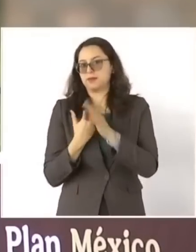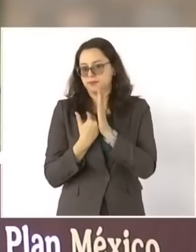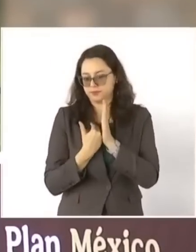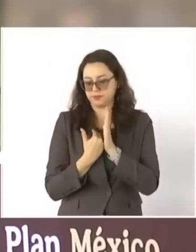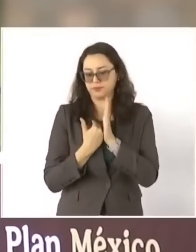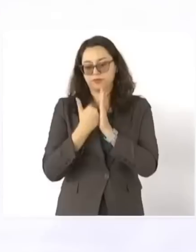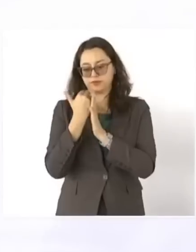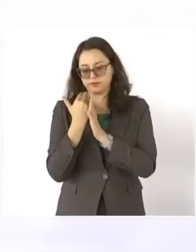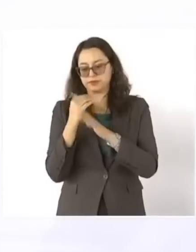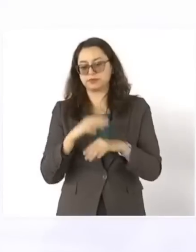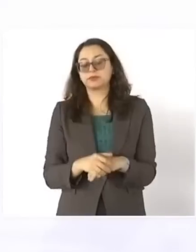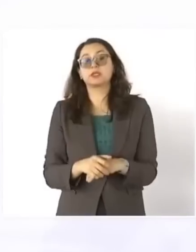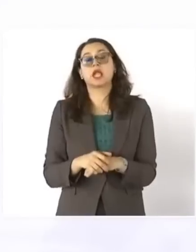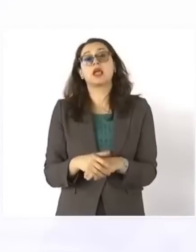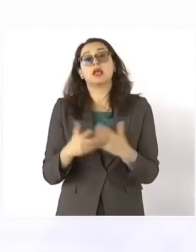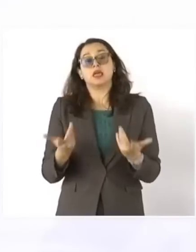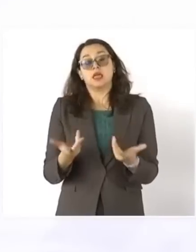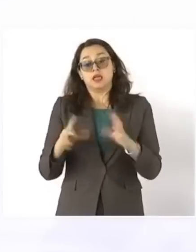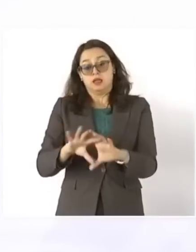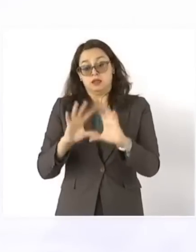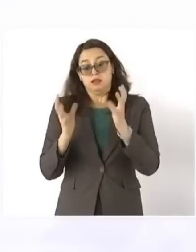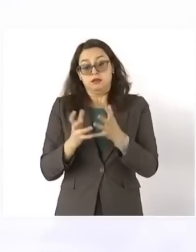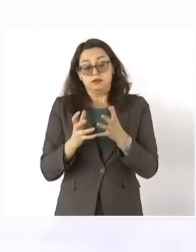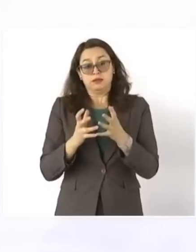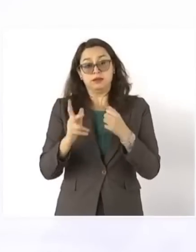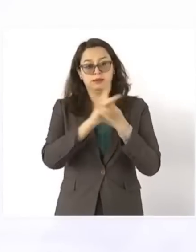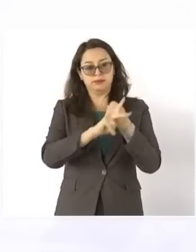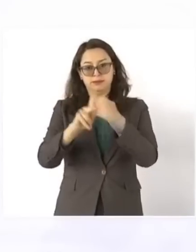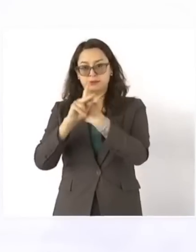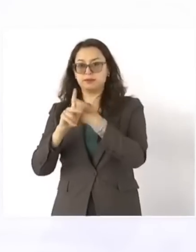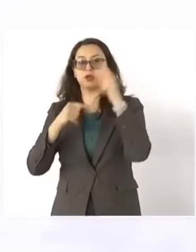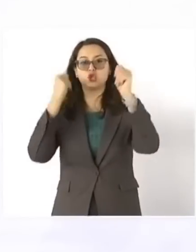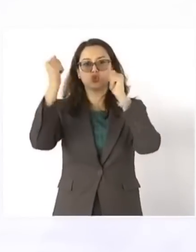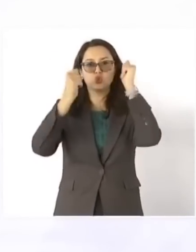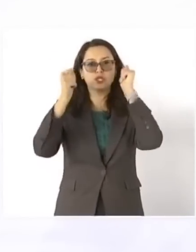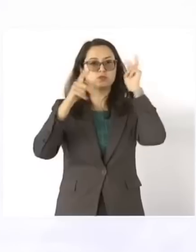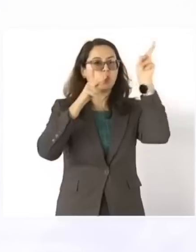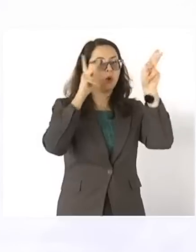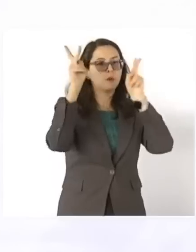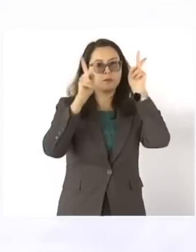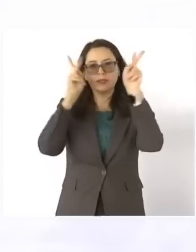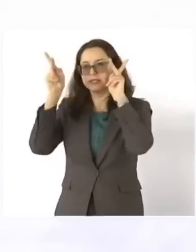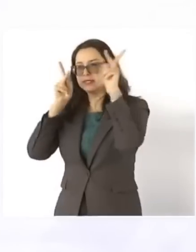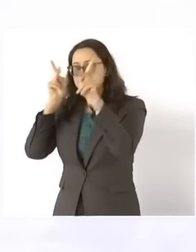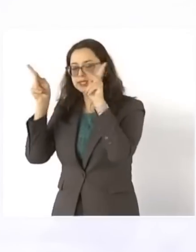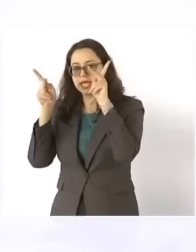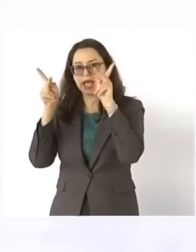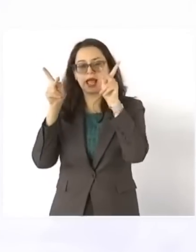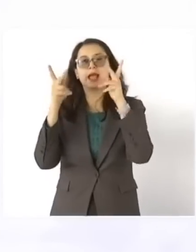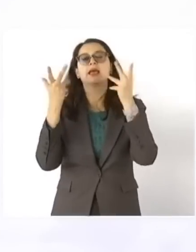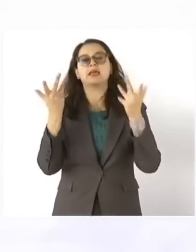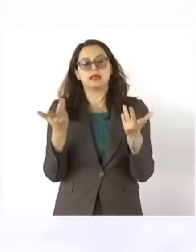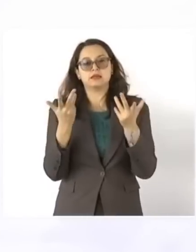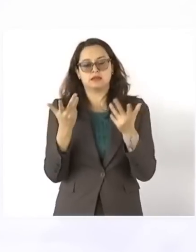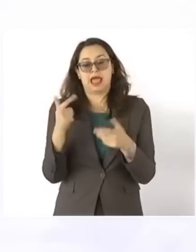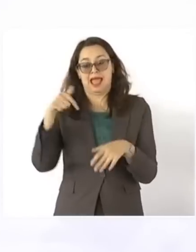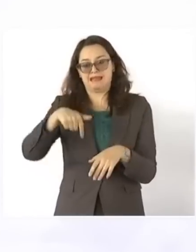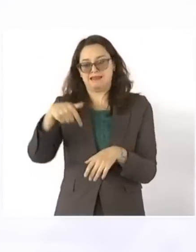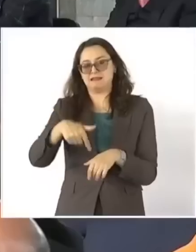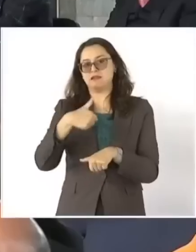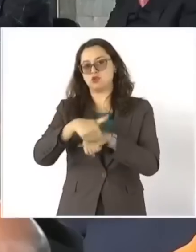a nivel mundial hoy Secretaría de Hacienda me pasó un dato de el turismo Cómo se incrementó Josefina